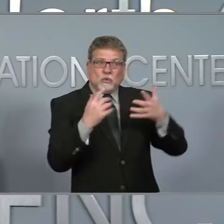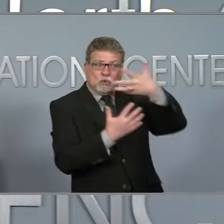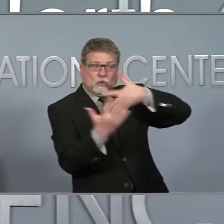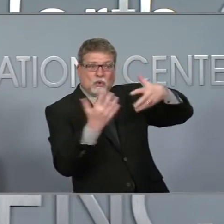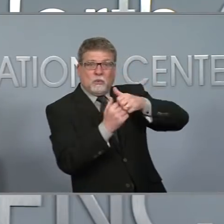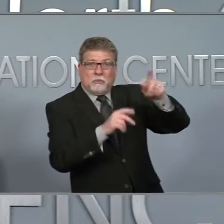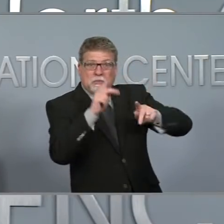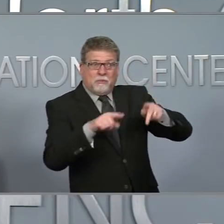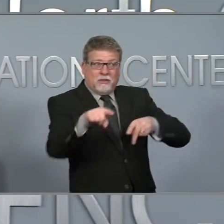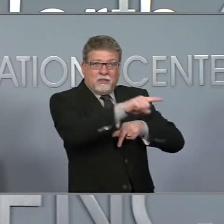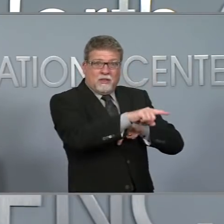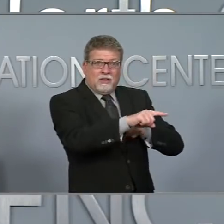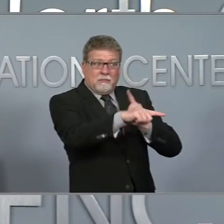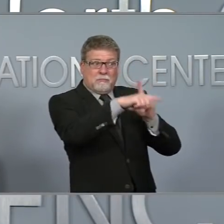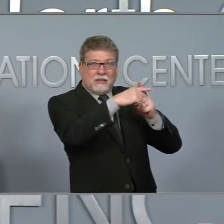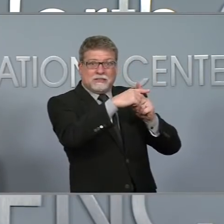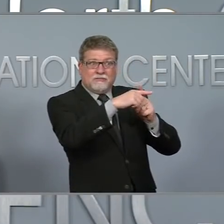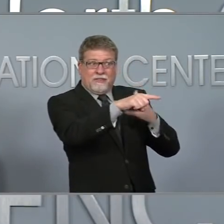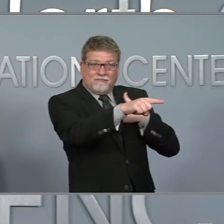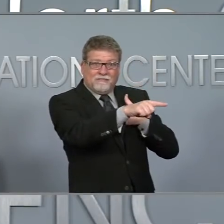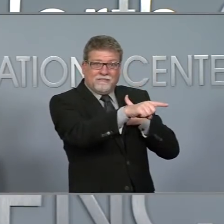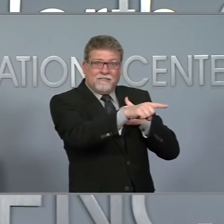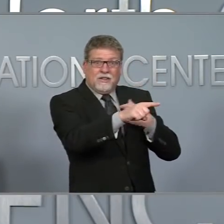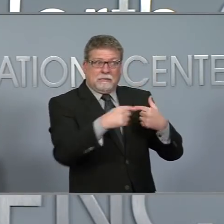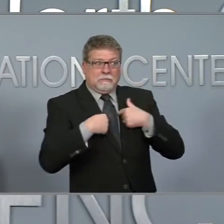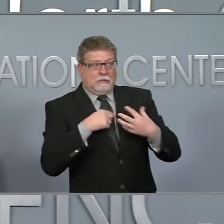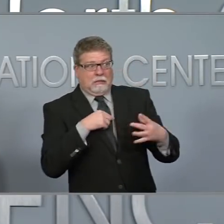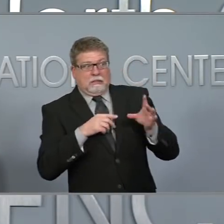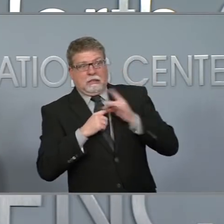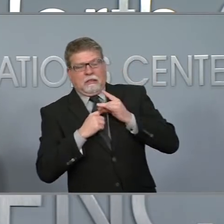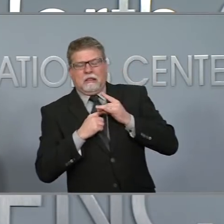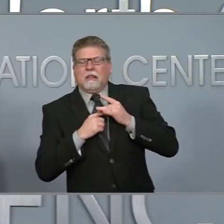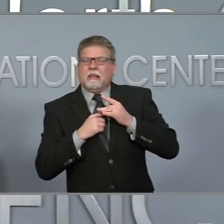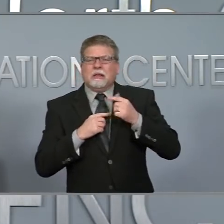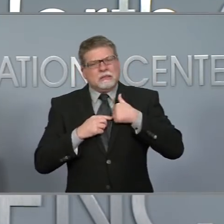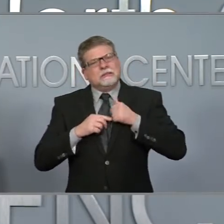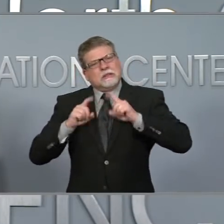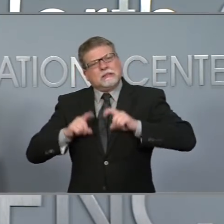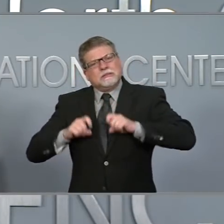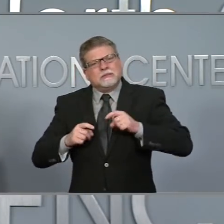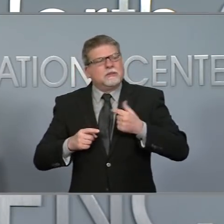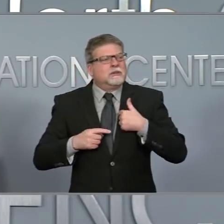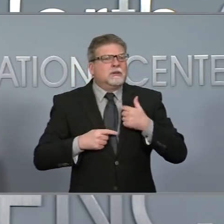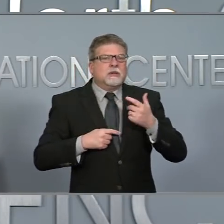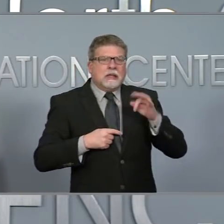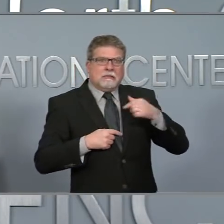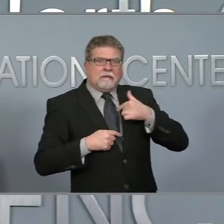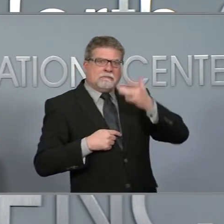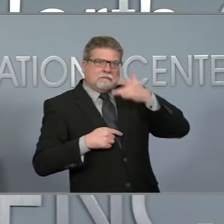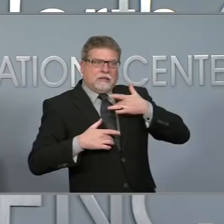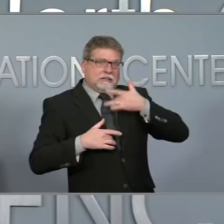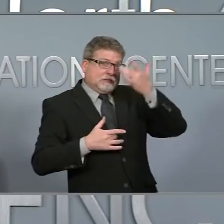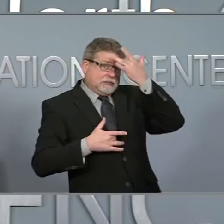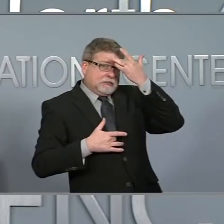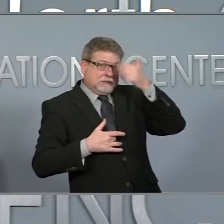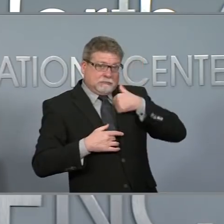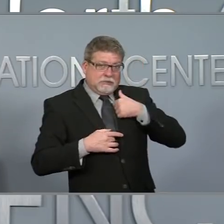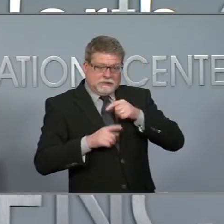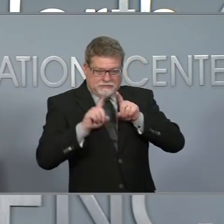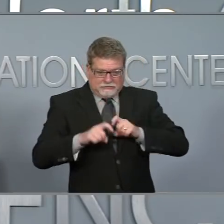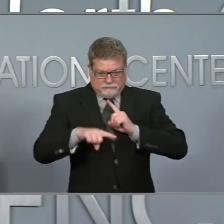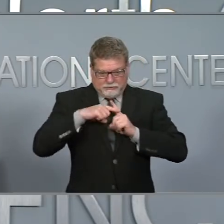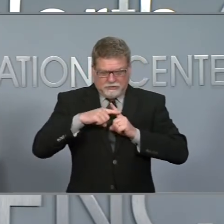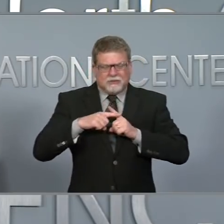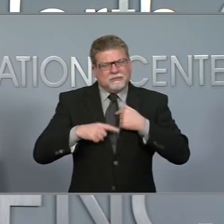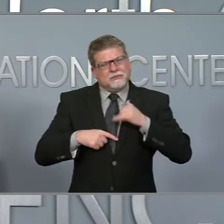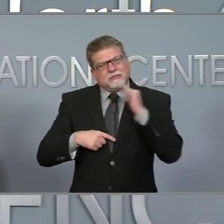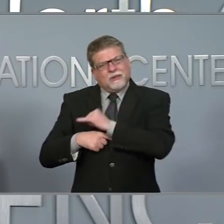expuesto a alguien